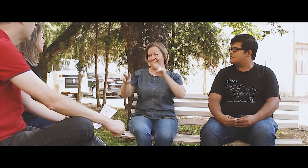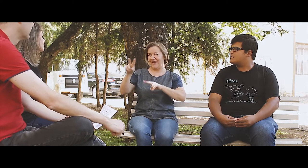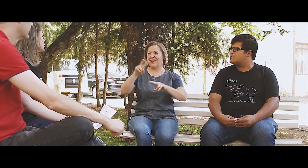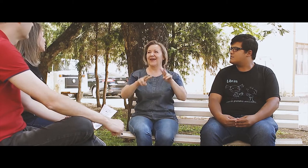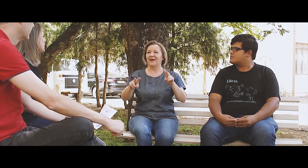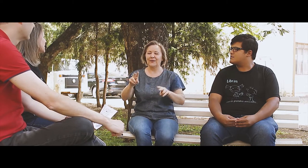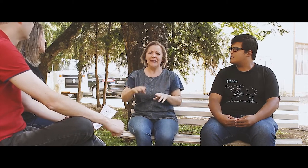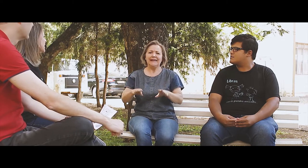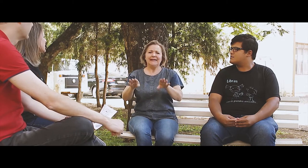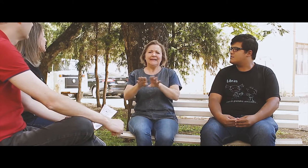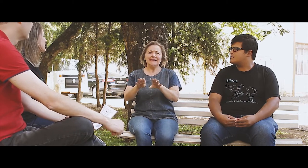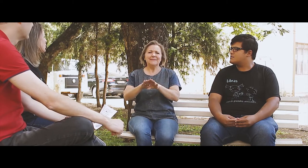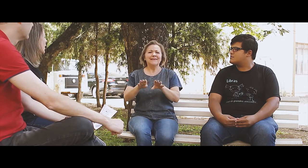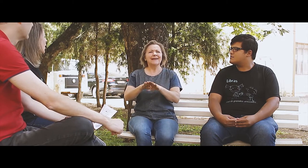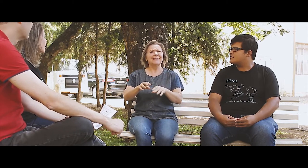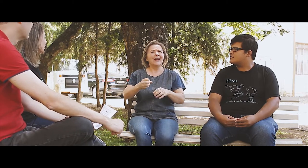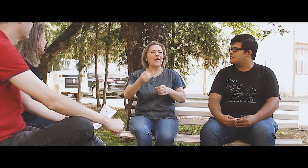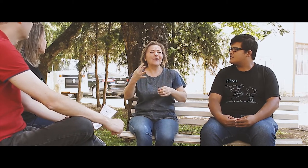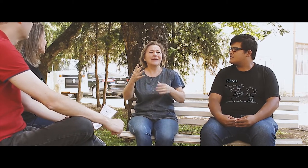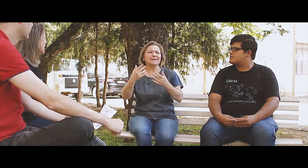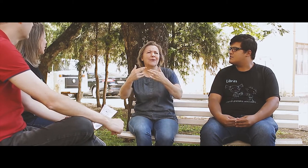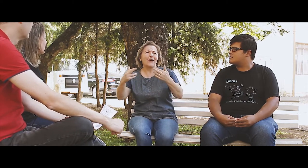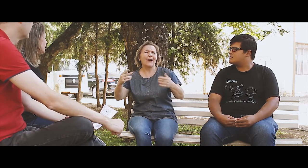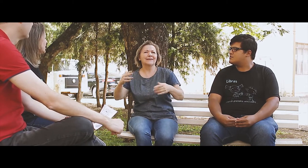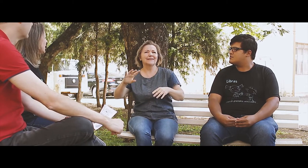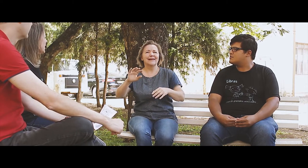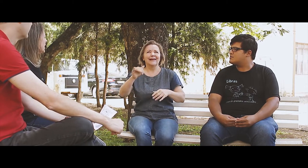o surdo possa ter esse visual em suas aulas.